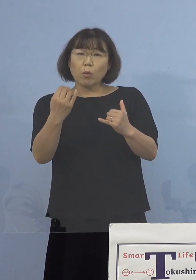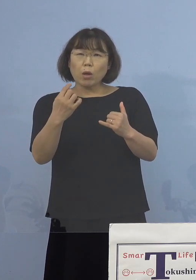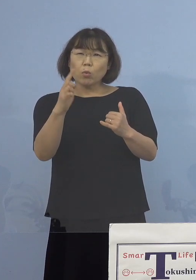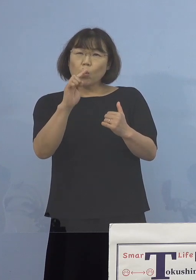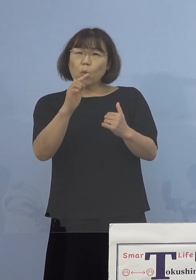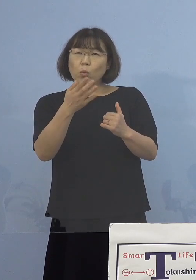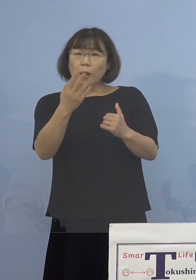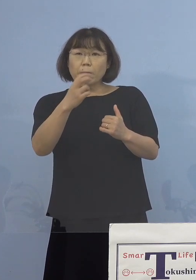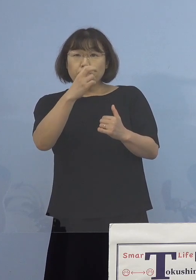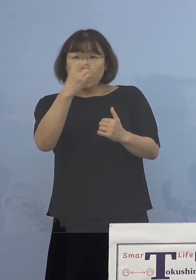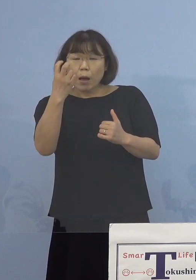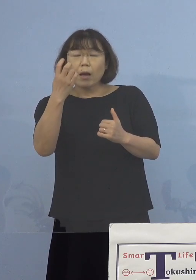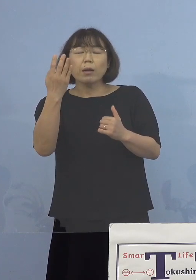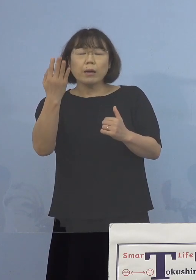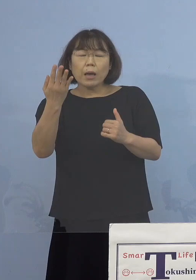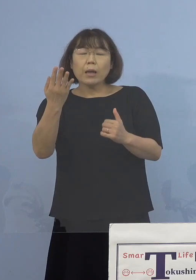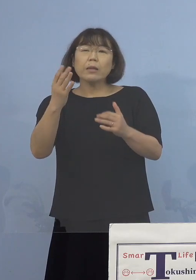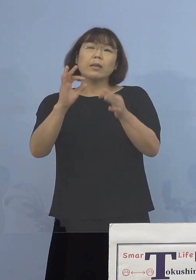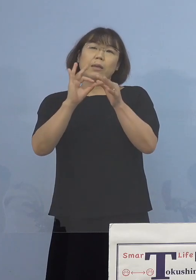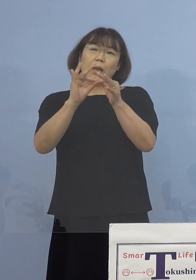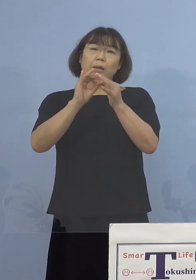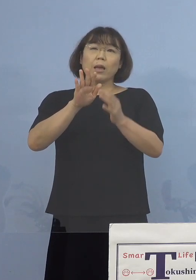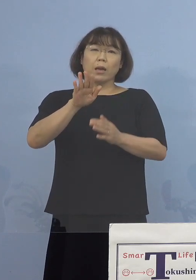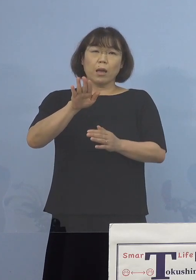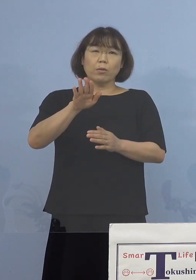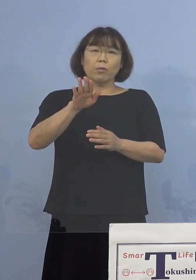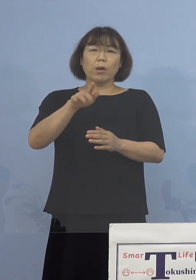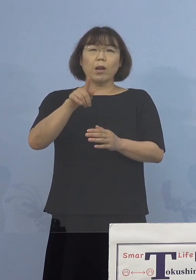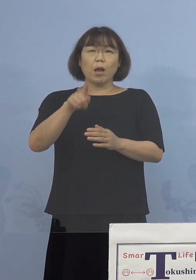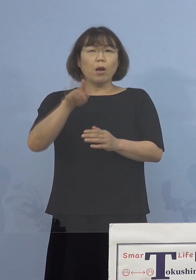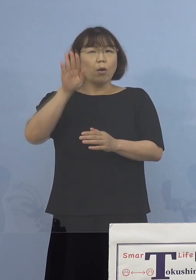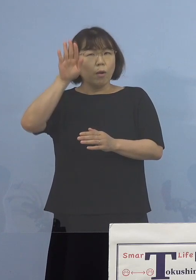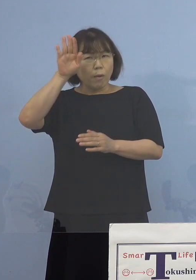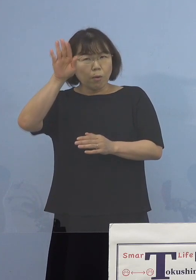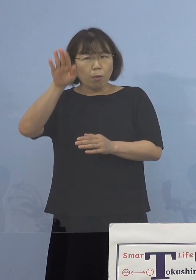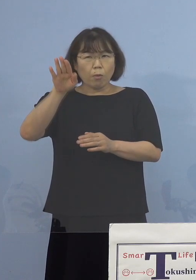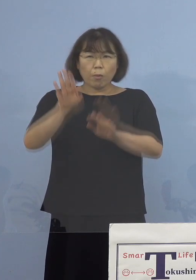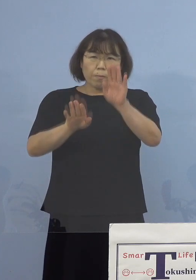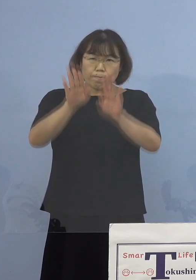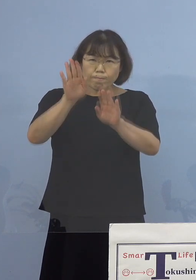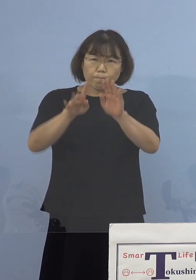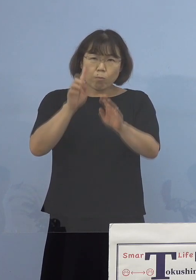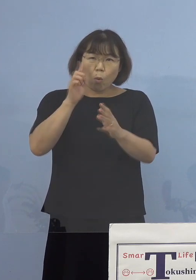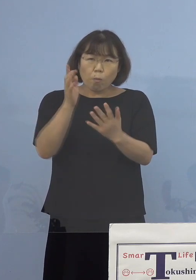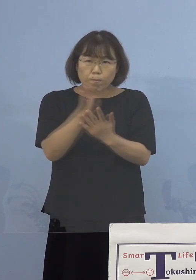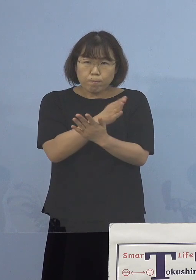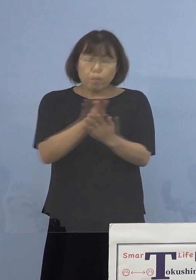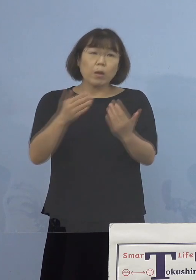よって、出てくるかもわからないので、その辺りは 推移を見極めないといけないのかな というふうに